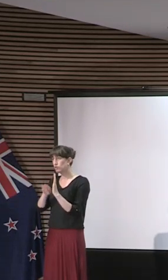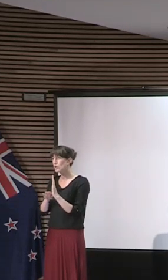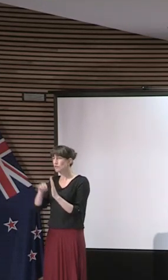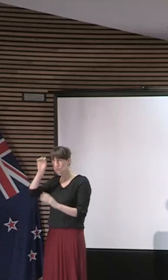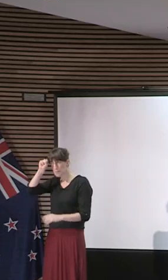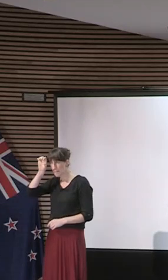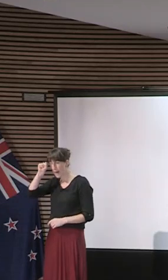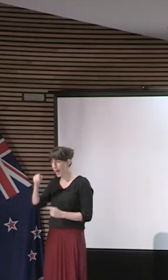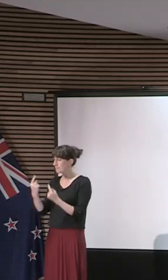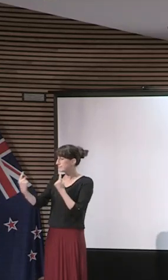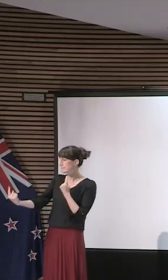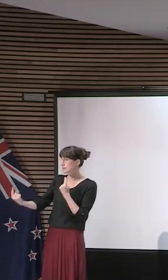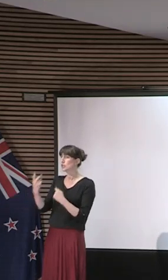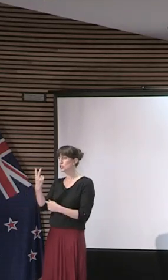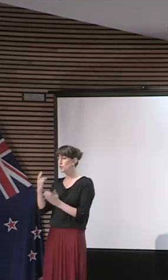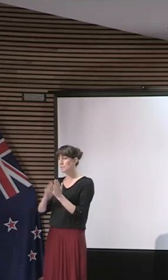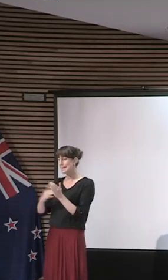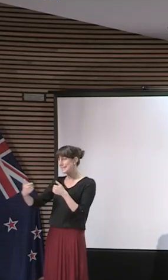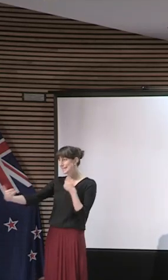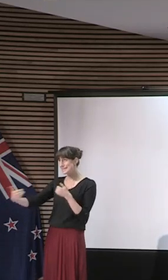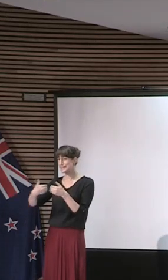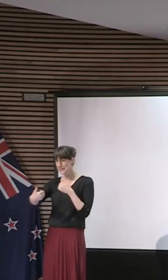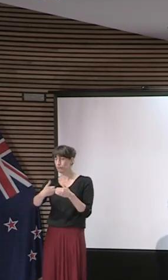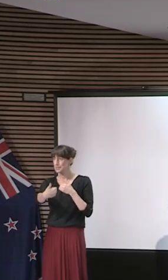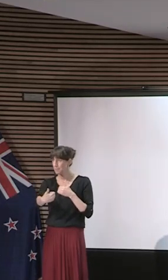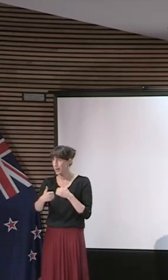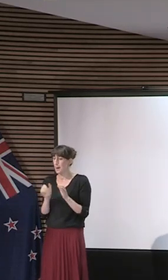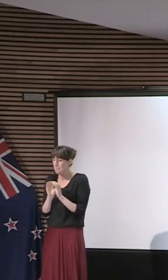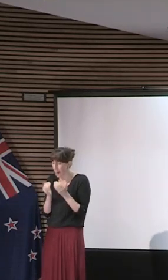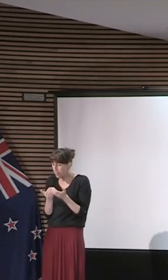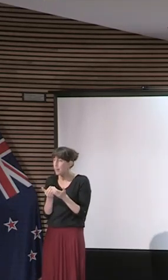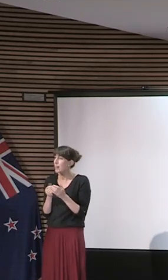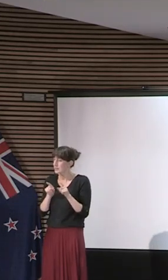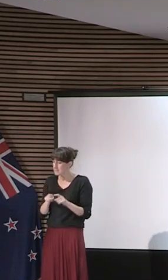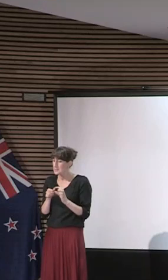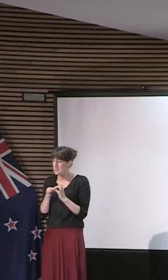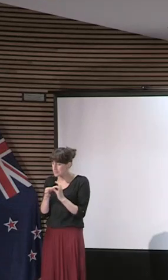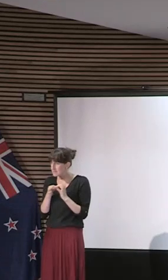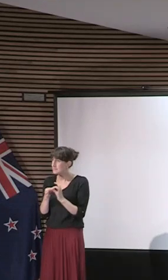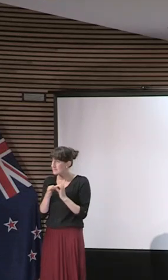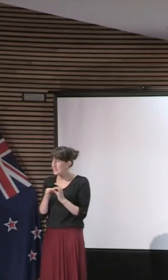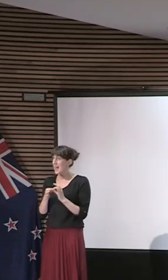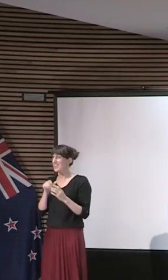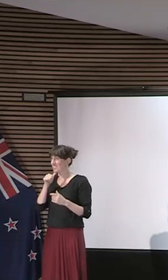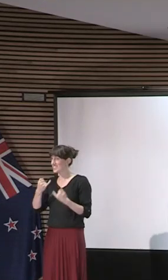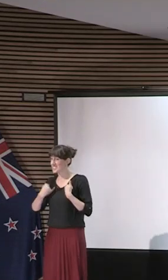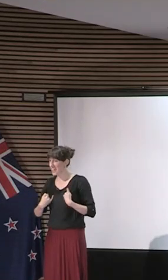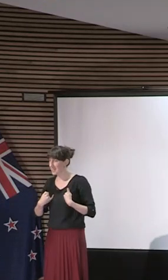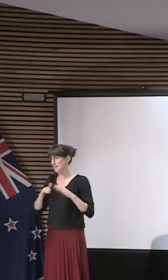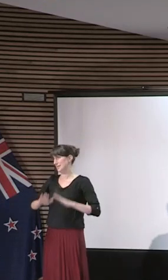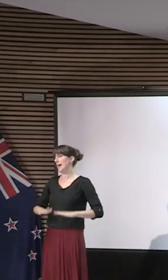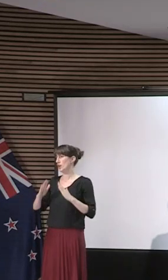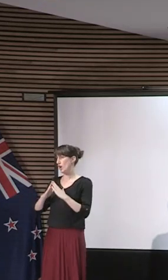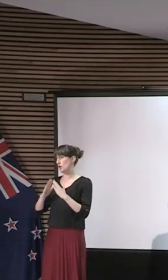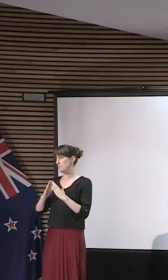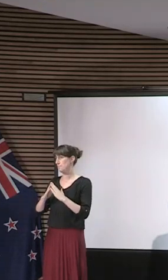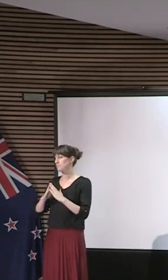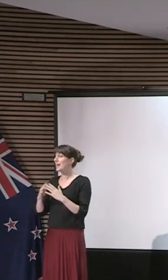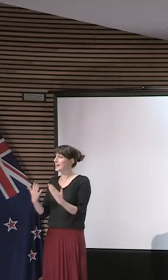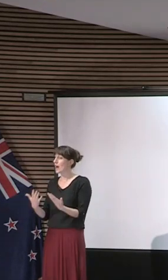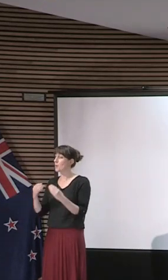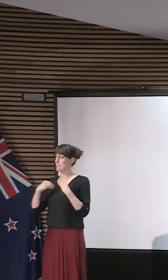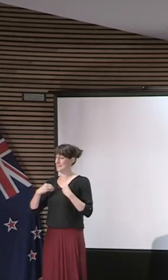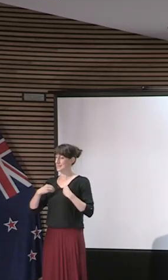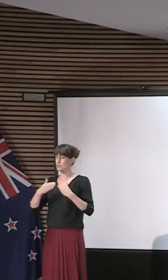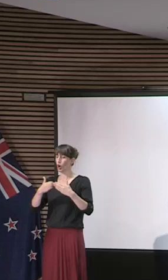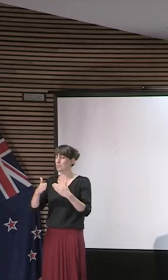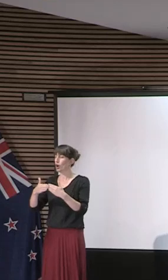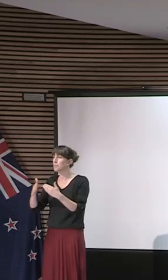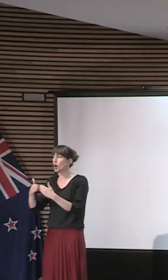tumanako, me pehea taatau ki te